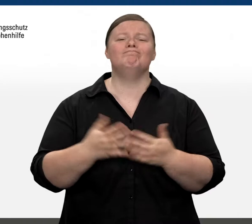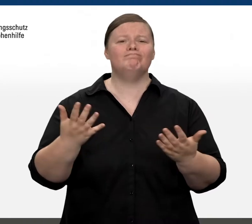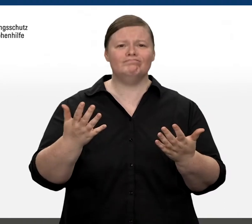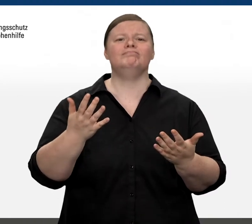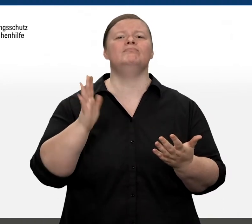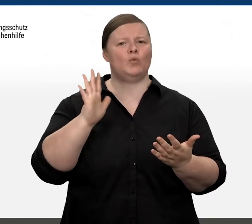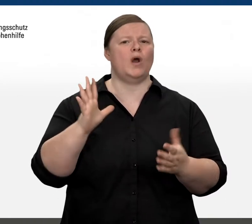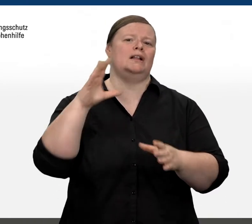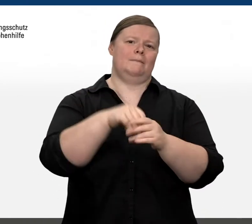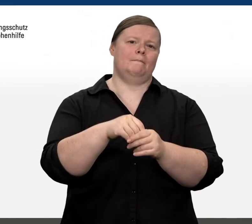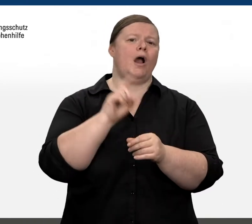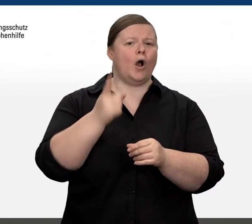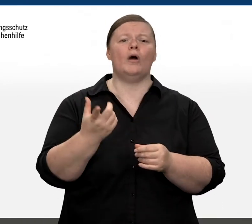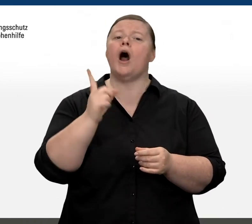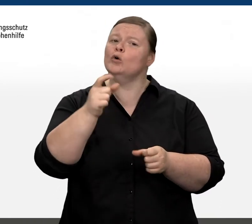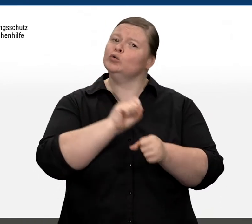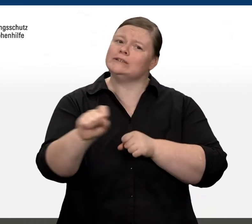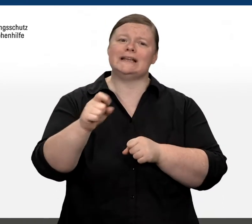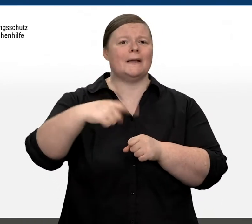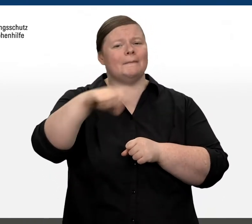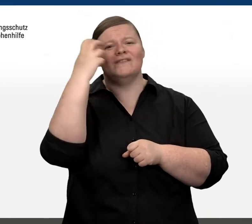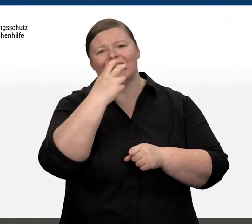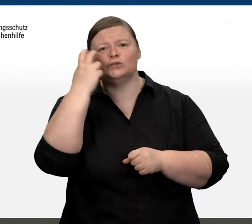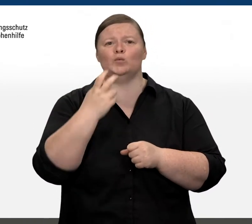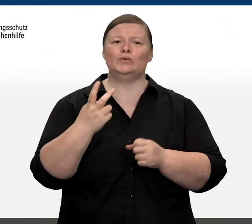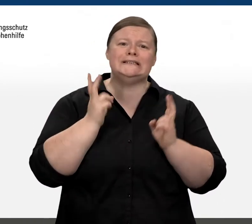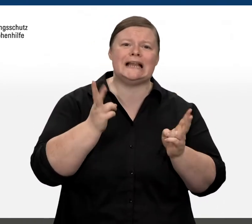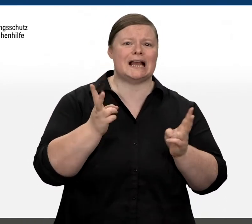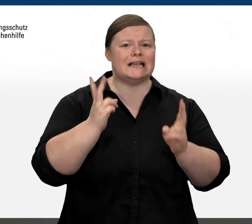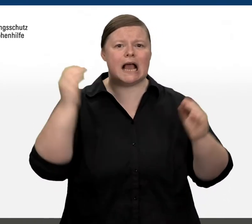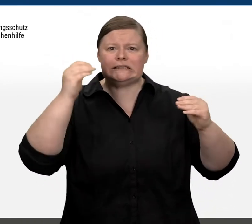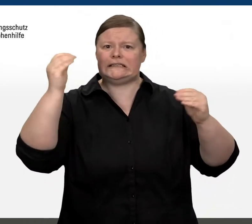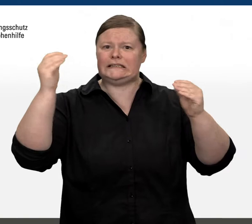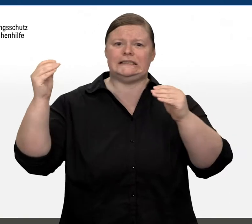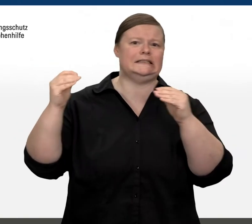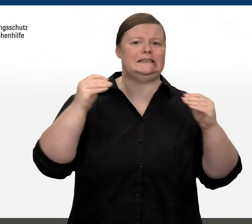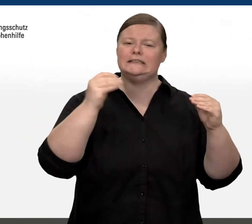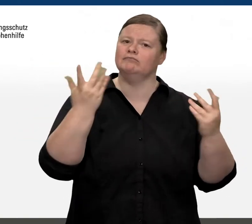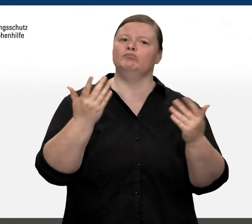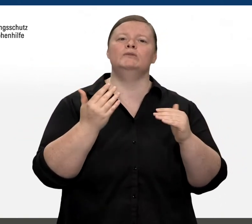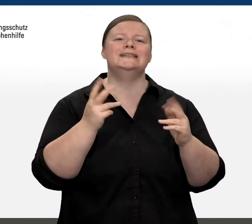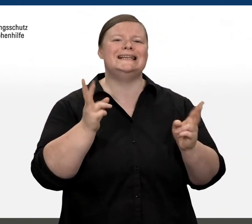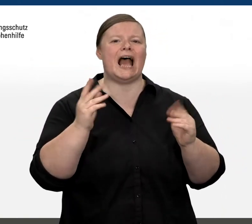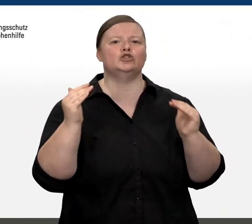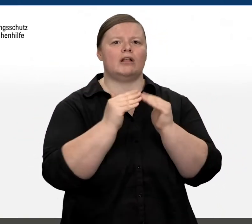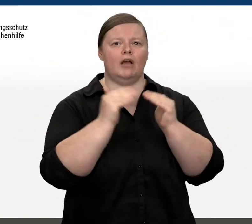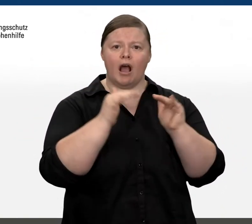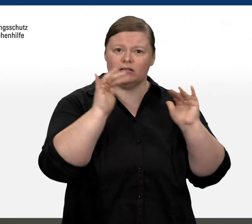So gehört es – bei allen Sicherheitsstandards –